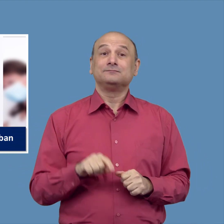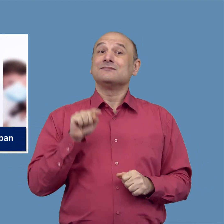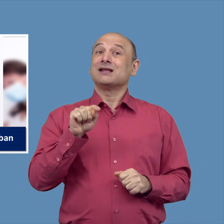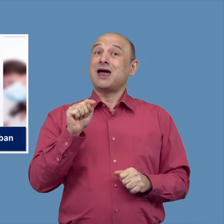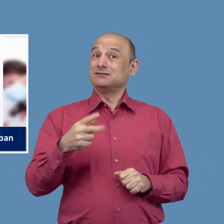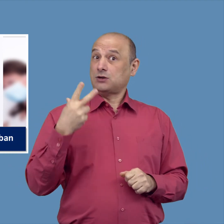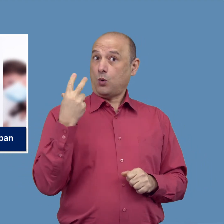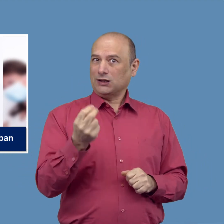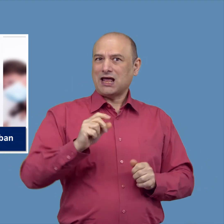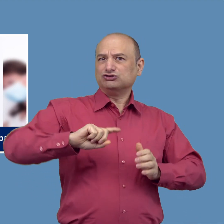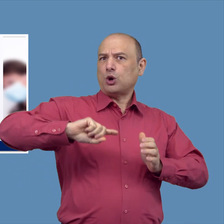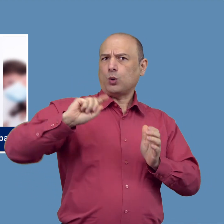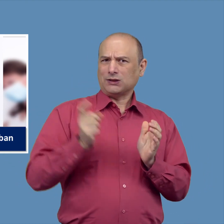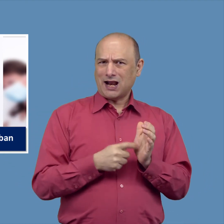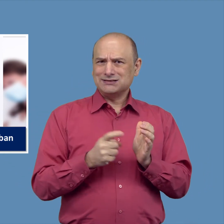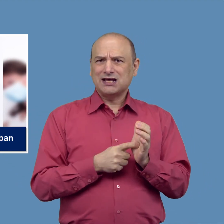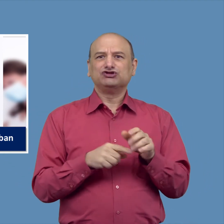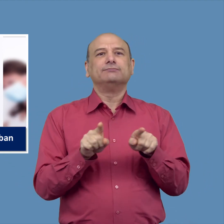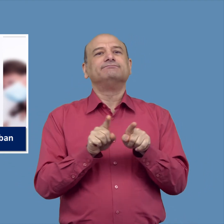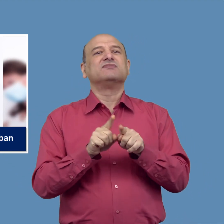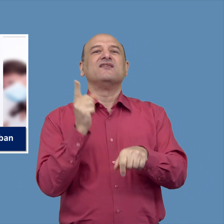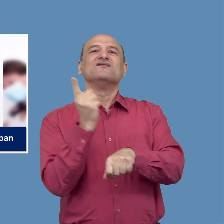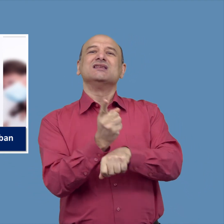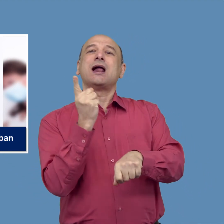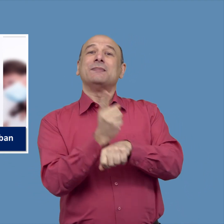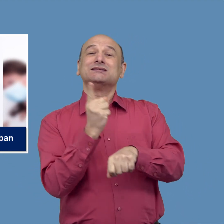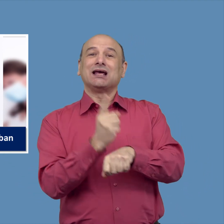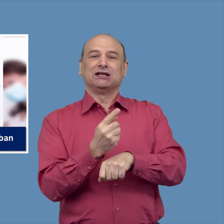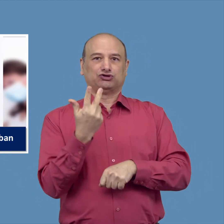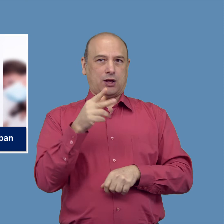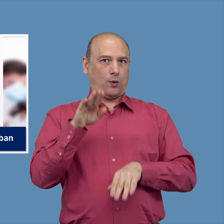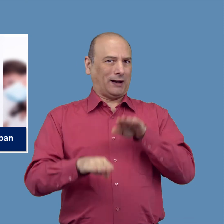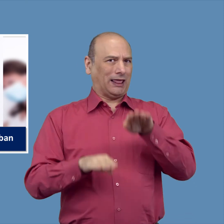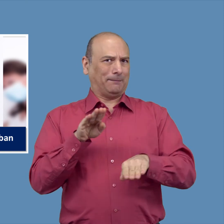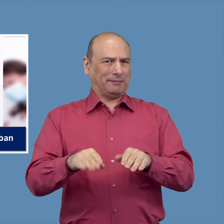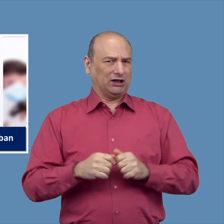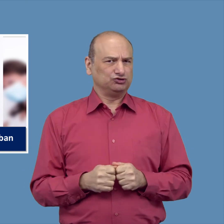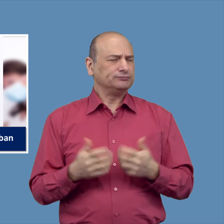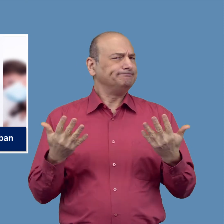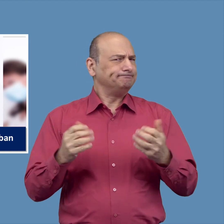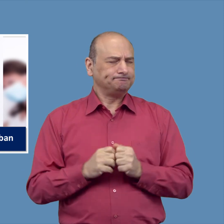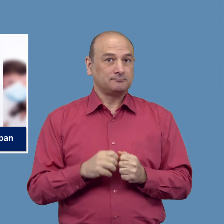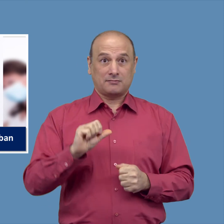Az oltási kötelezettséget három lépcsőben tervezik bevezetni: